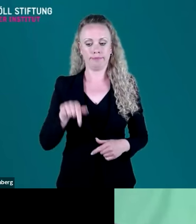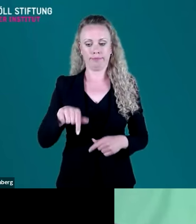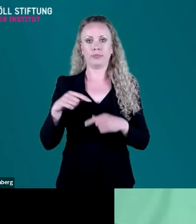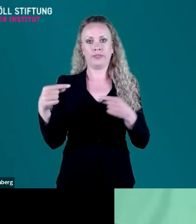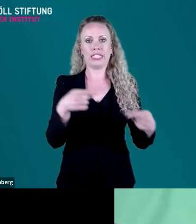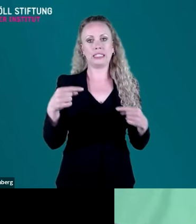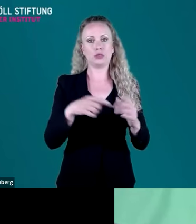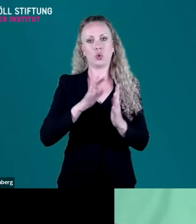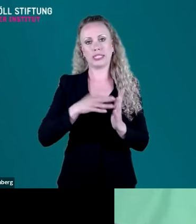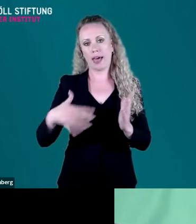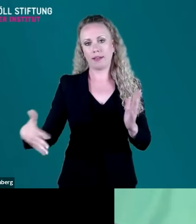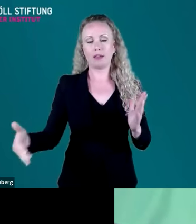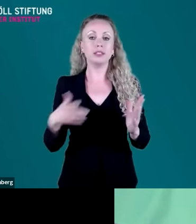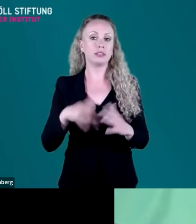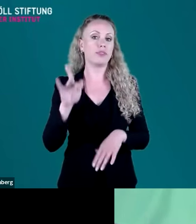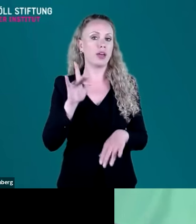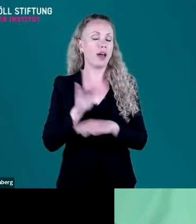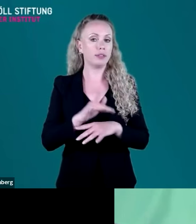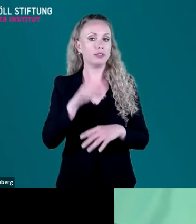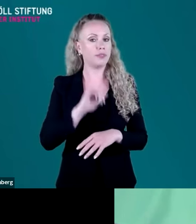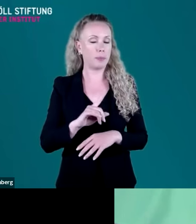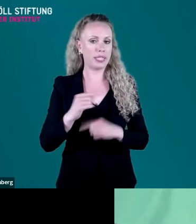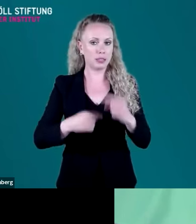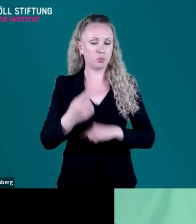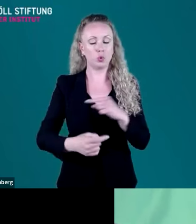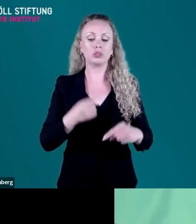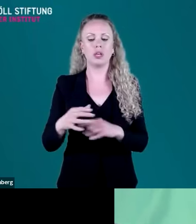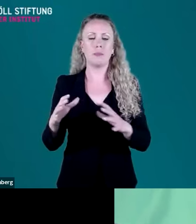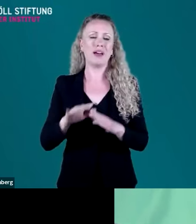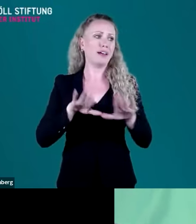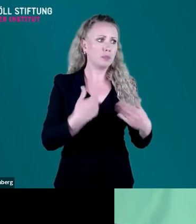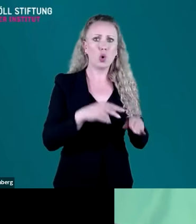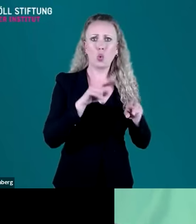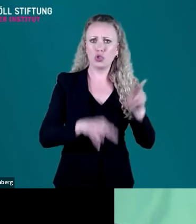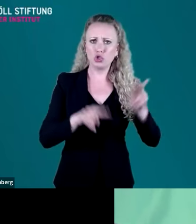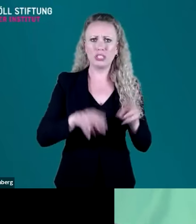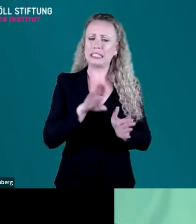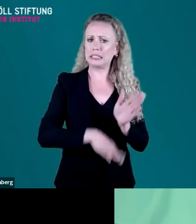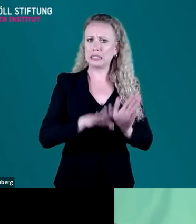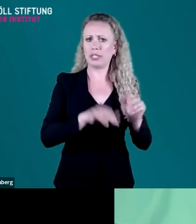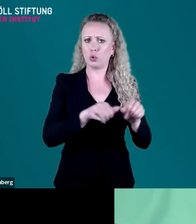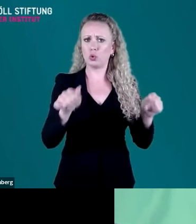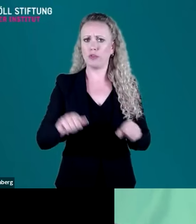Aber es gibt ja verschiedene Diskriminierungsformen, Unterdrückungsformen und auch gerade nochmal in Richtung Sexarbeit